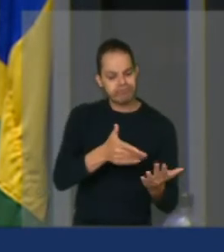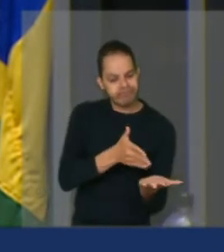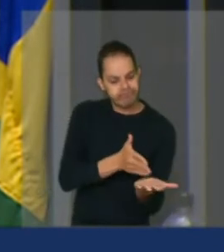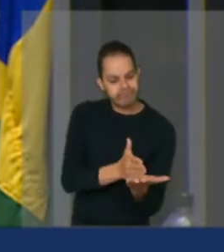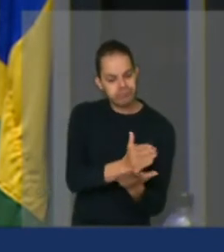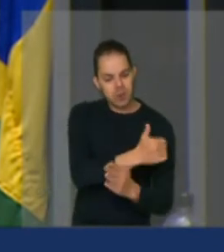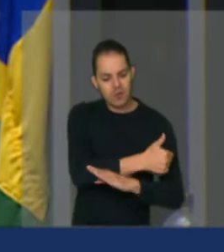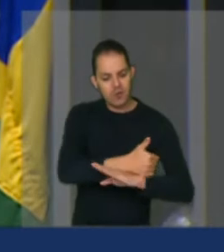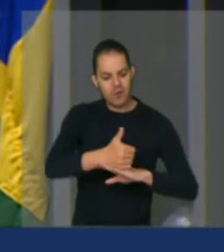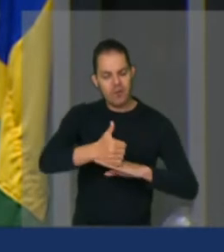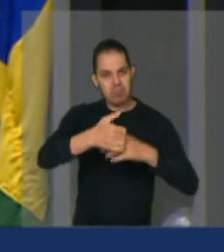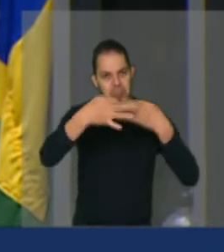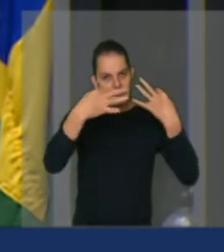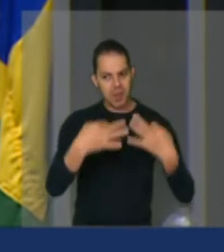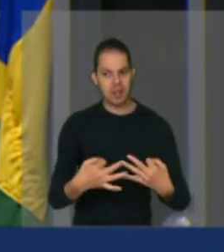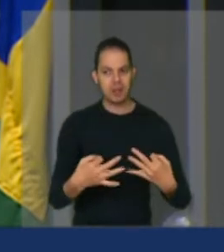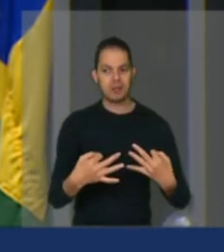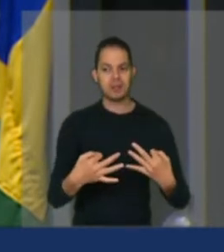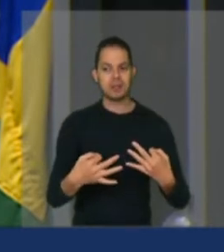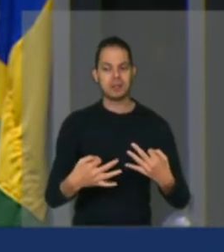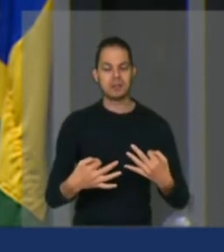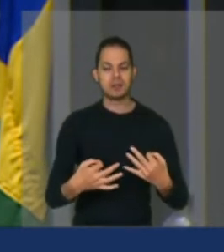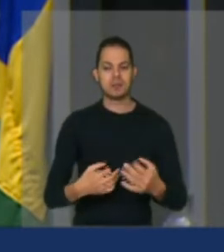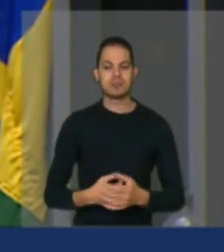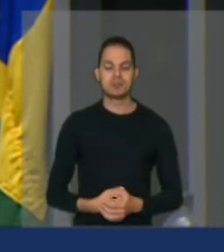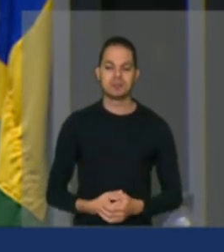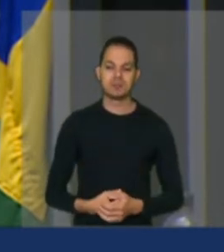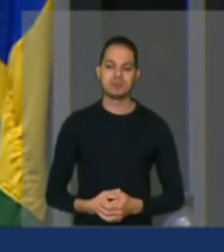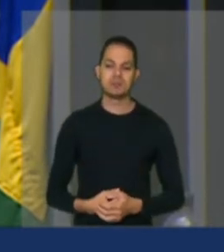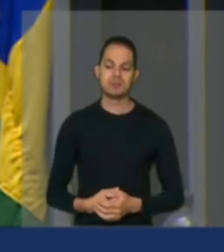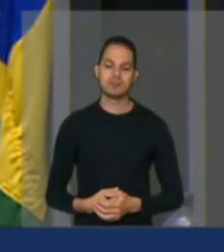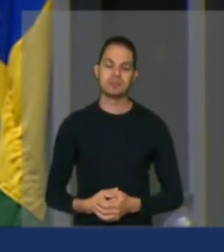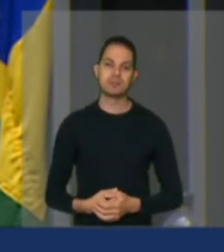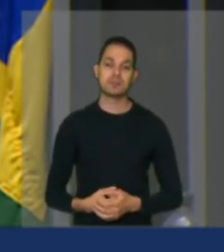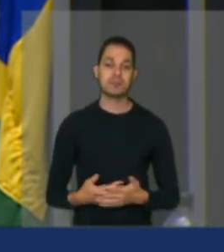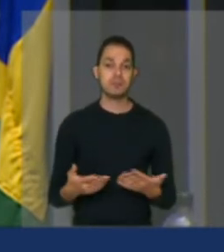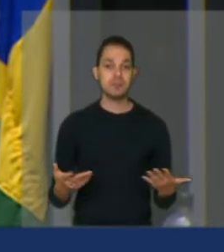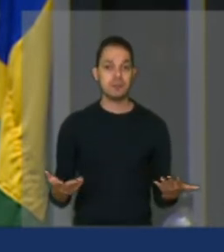CARÁTER, CORREÇÃO. PORTANTO, A NOSSA HOMENAGEM A ESTE QUADRO, ESTE AMIGO QUE